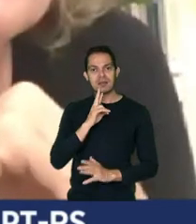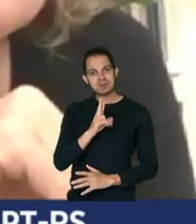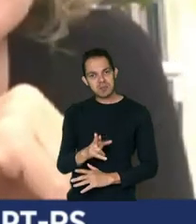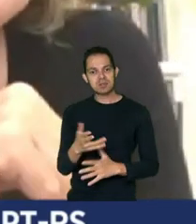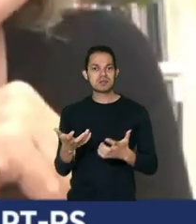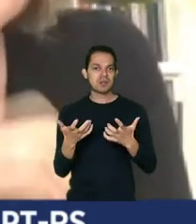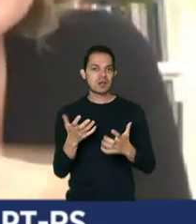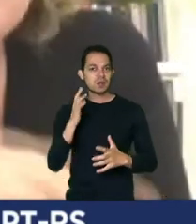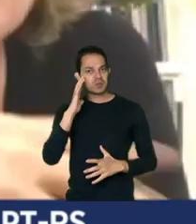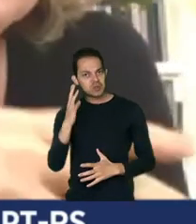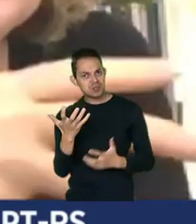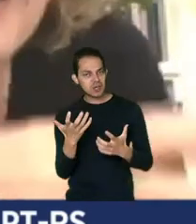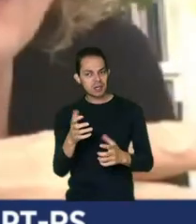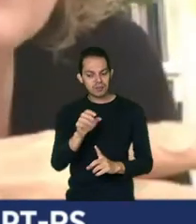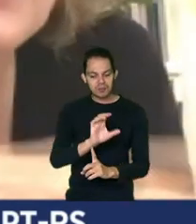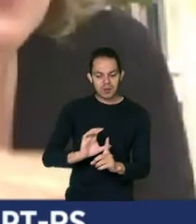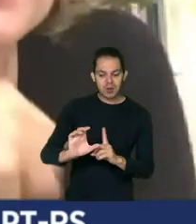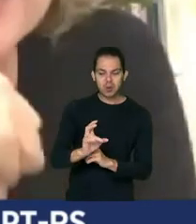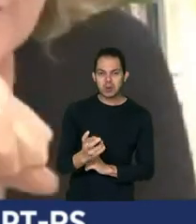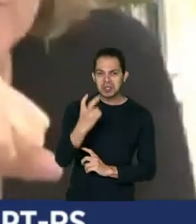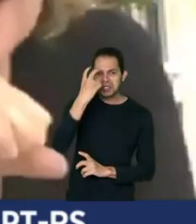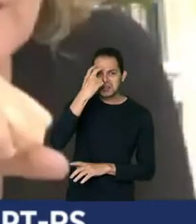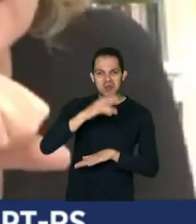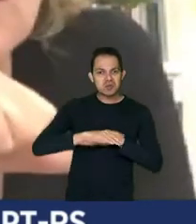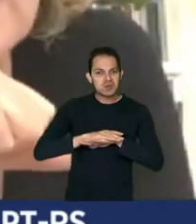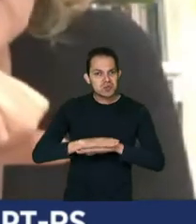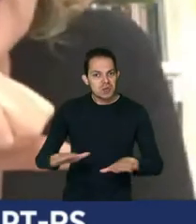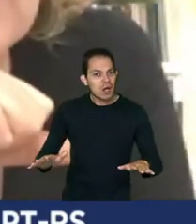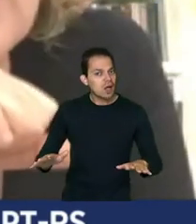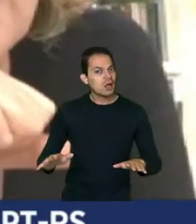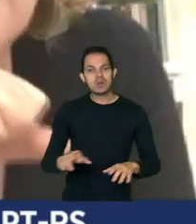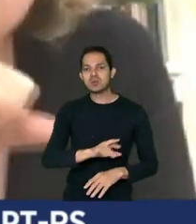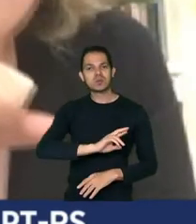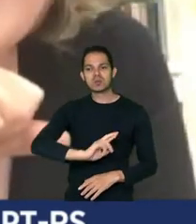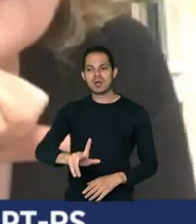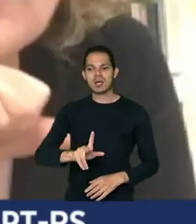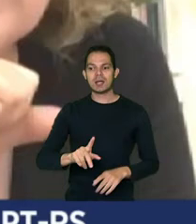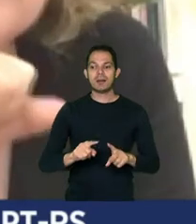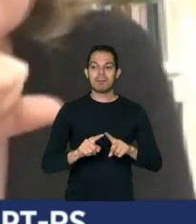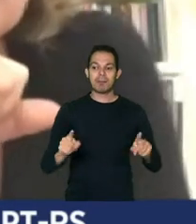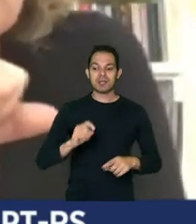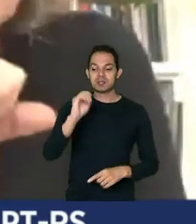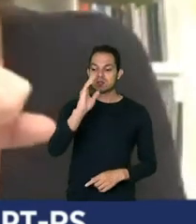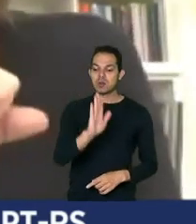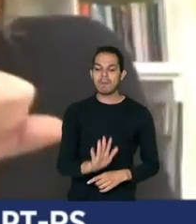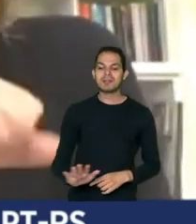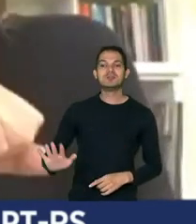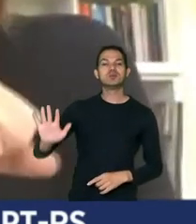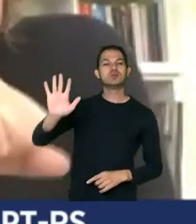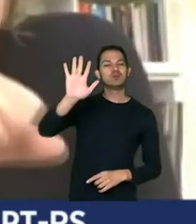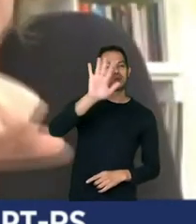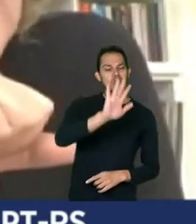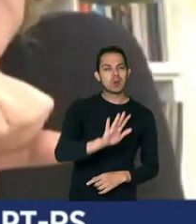GUSTAVO, NÓS DEVEMOS COMO CÂMARA DOS DEPUTADOS DAR UMA RESPOSTA, NÃO É APENAS UMA COMUNIDADE CULTURAL OBSERVANDO A CÂMARA DOS DEPUTADOS, MAS O BRASIL INTEIRO QUE PERGUNTA: